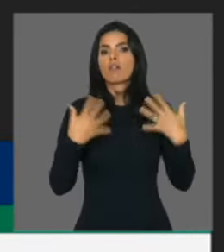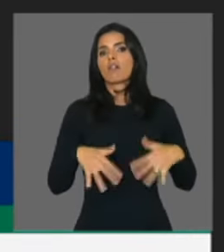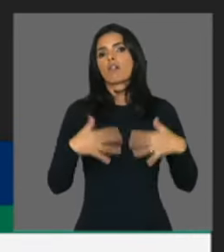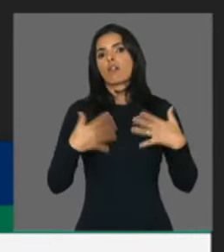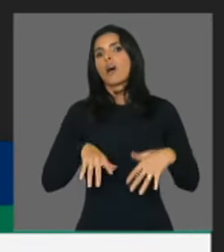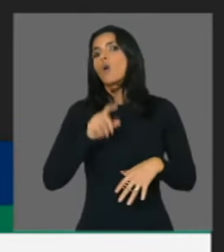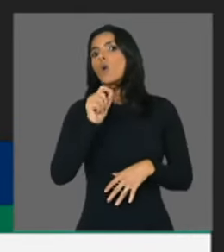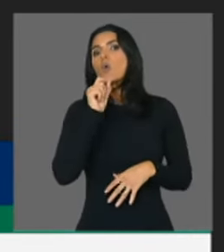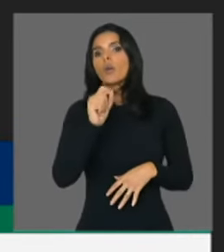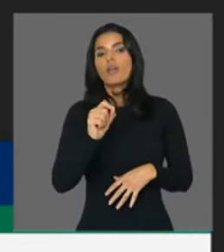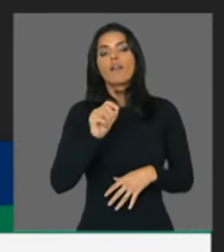CADA MUNICÍPIO, CADA ESTADO, E O GOVERNO FEDERAL TEM SUAS